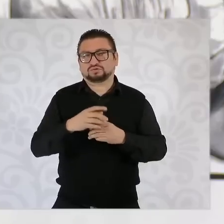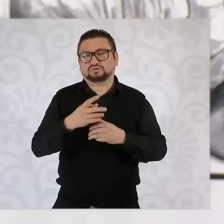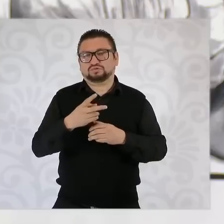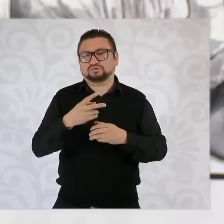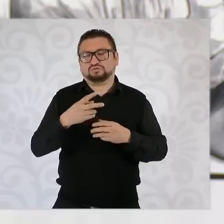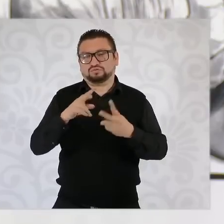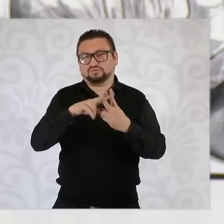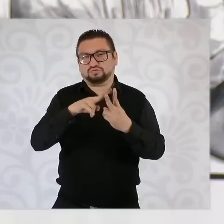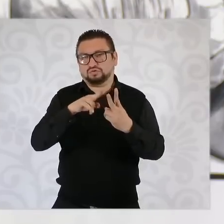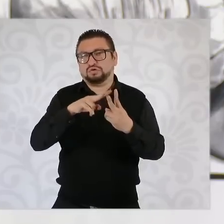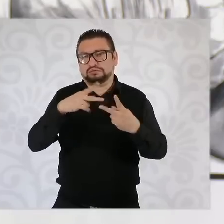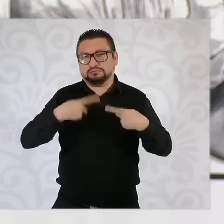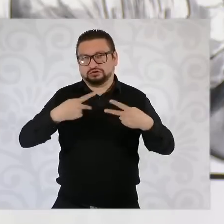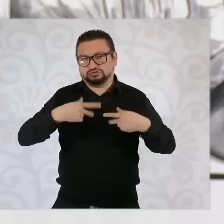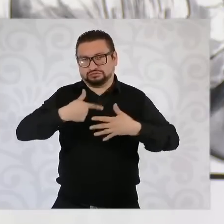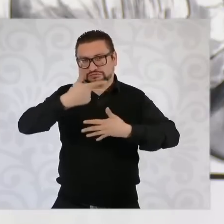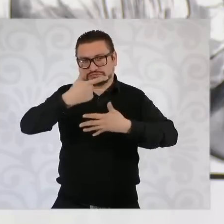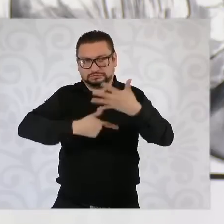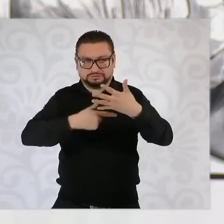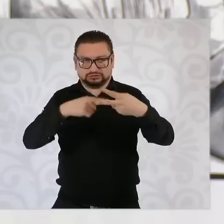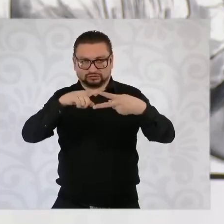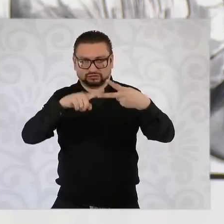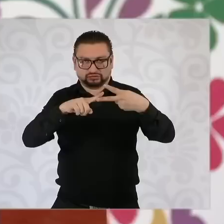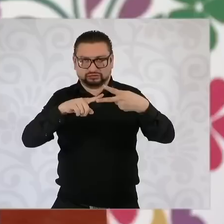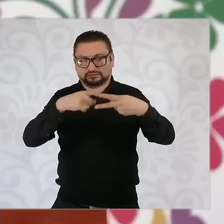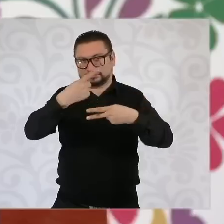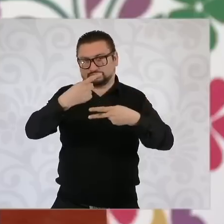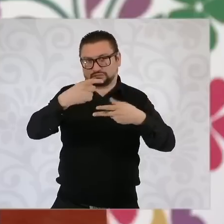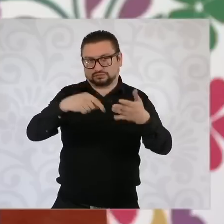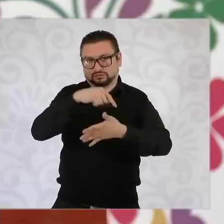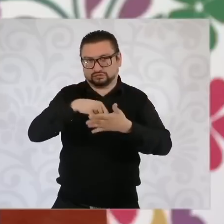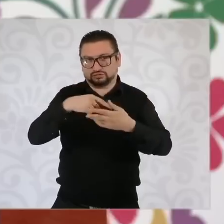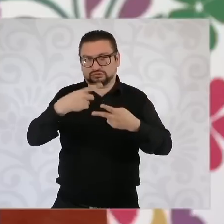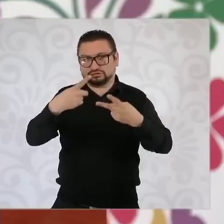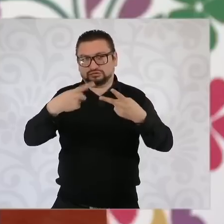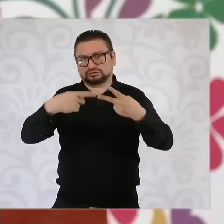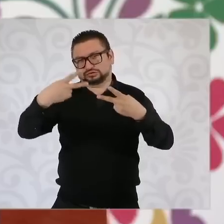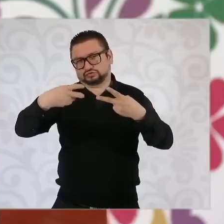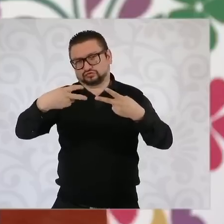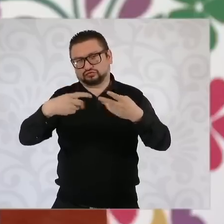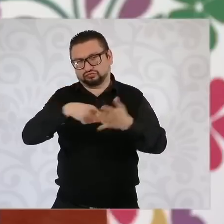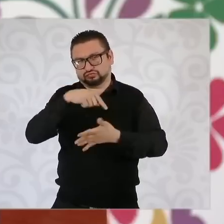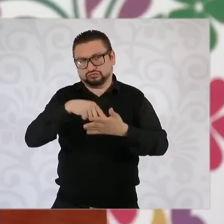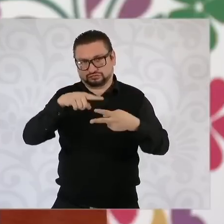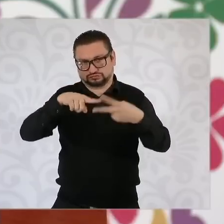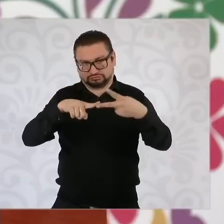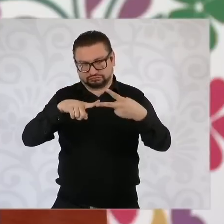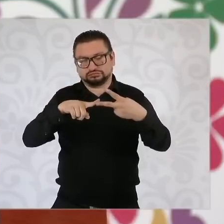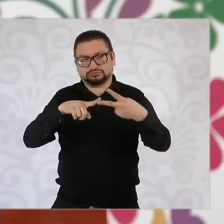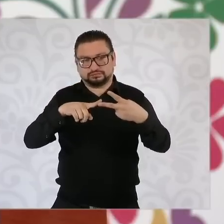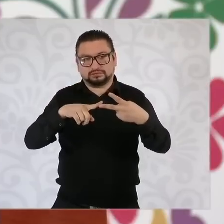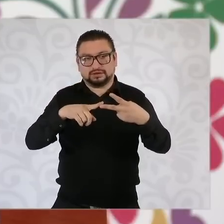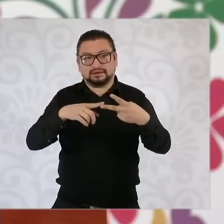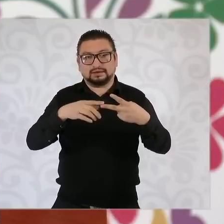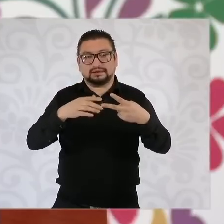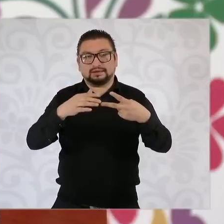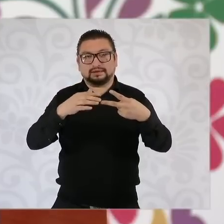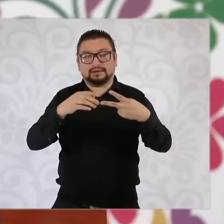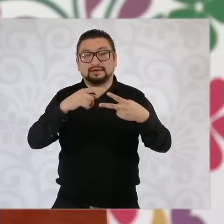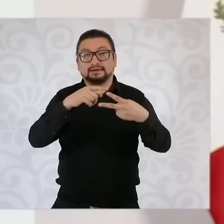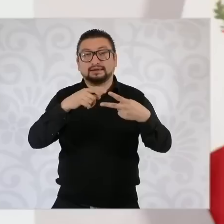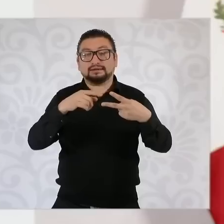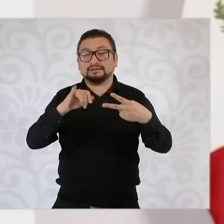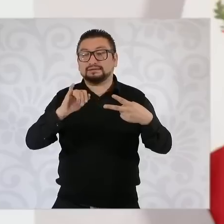que aparecen en la lista no el primer lugar y el segundo lugar entonces eh Ahora el INE exige que